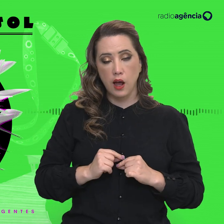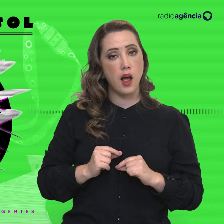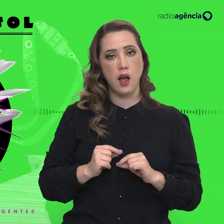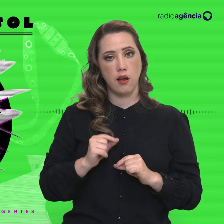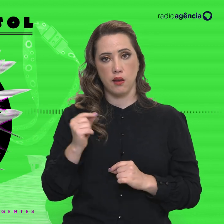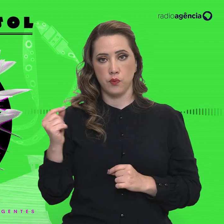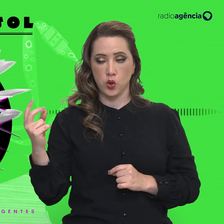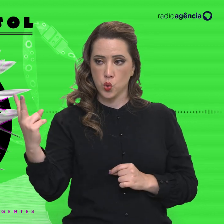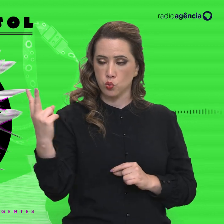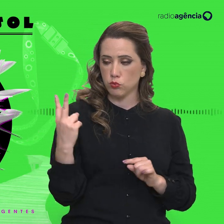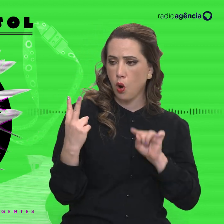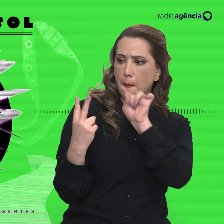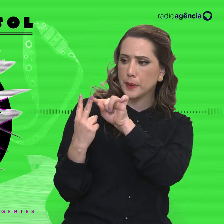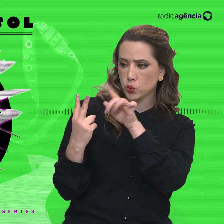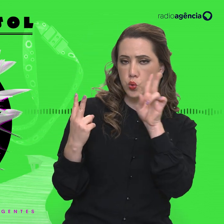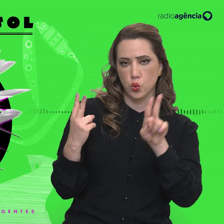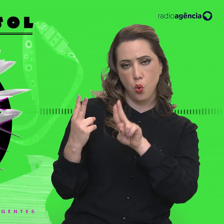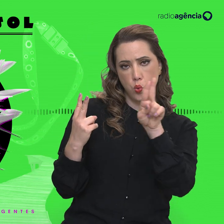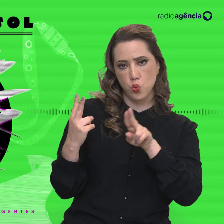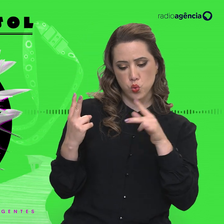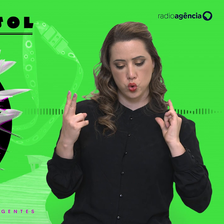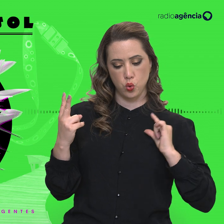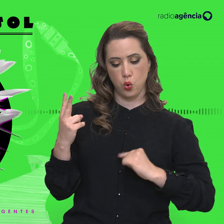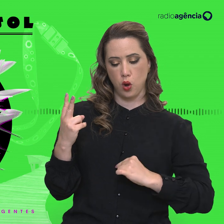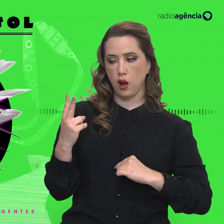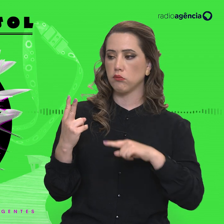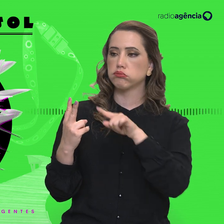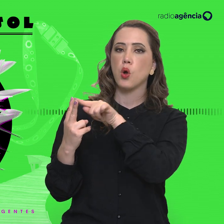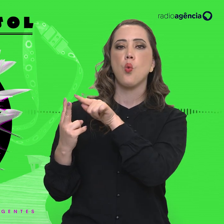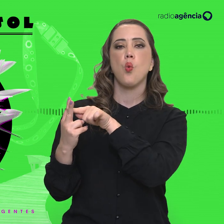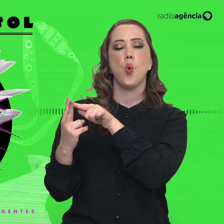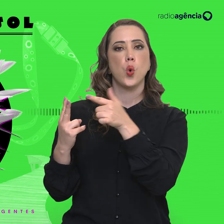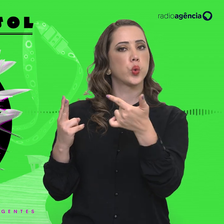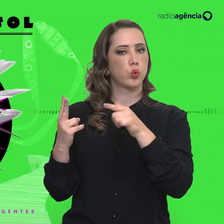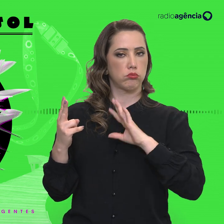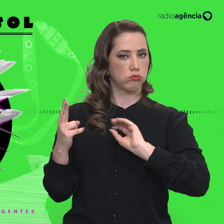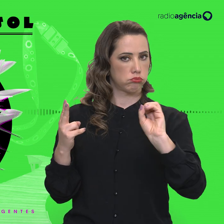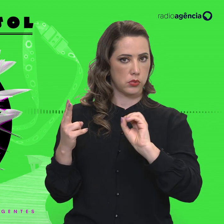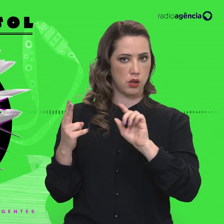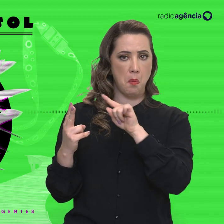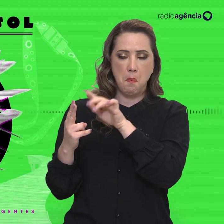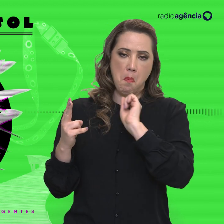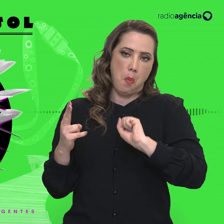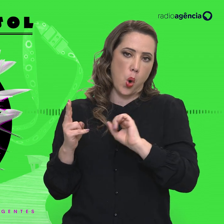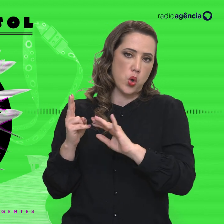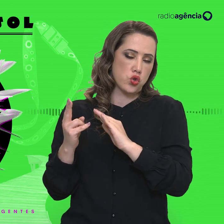A pessoa que está ao lado de quem está com colar pode ser uma amiga, pode ser um marido, ou pode ser o suporte dela.